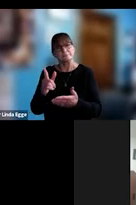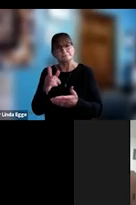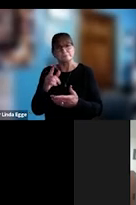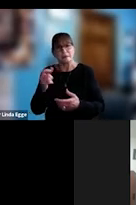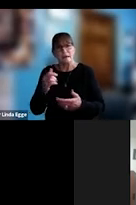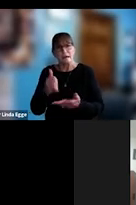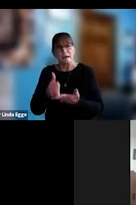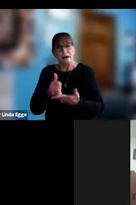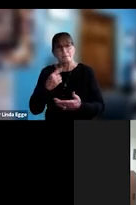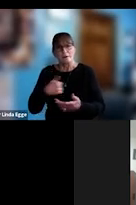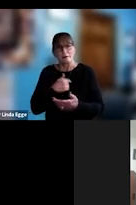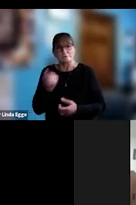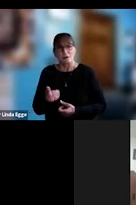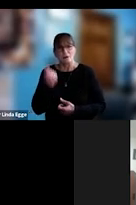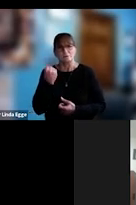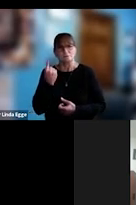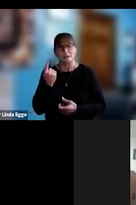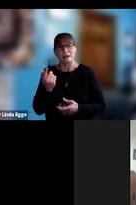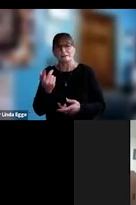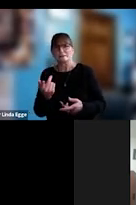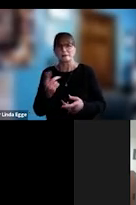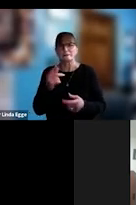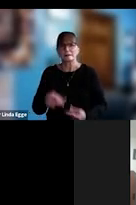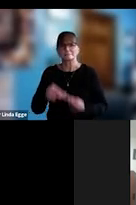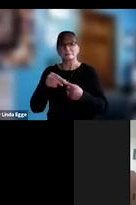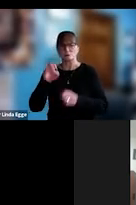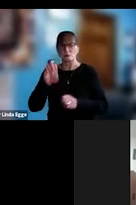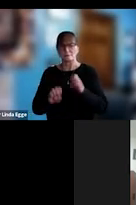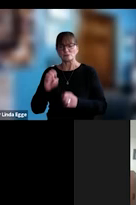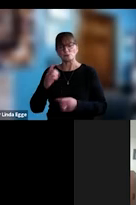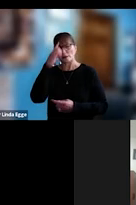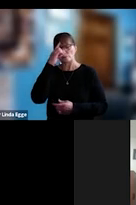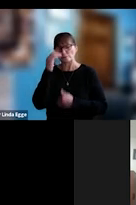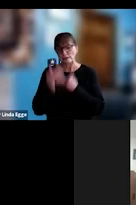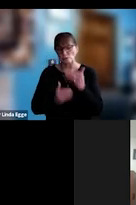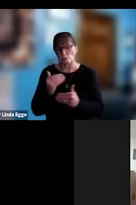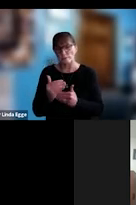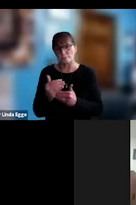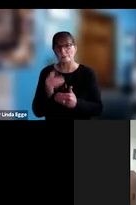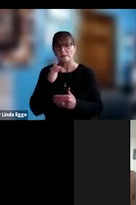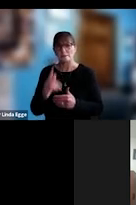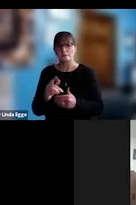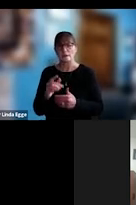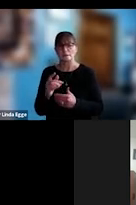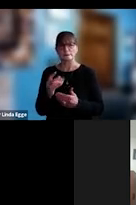que hay una especie de evaluación secuencial para considerar detenidamente la decisión de materialidad.